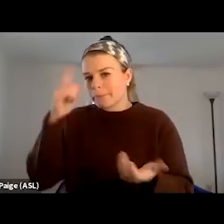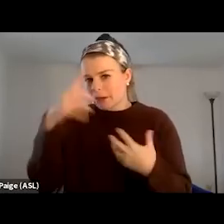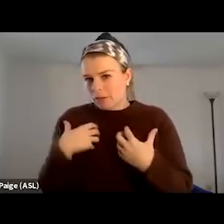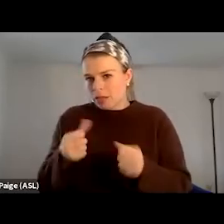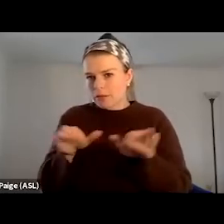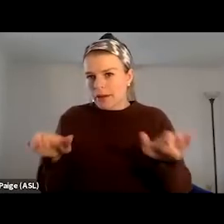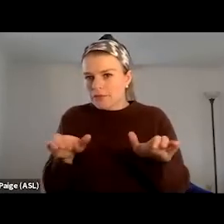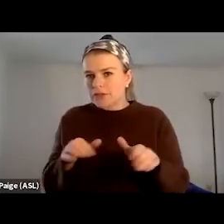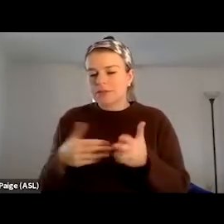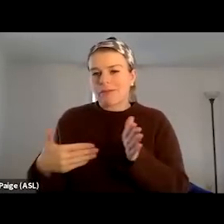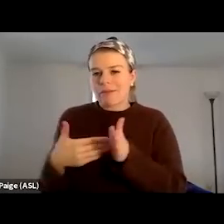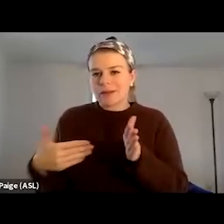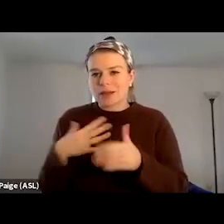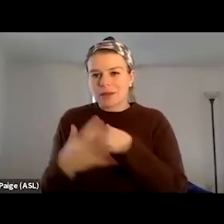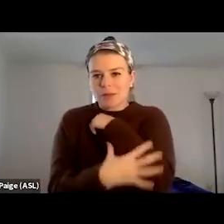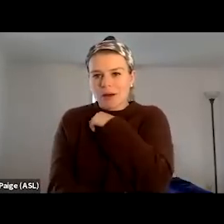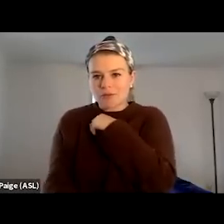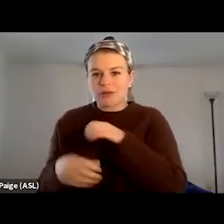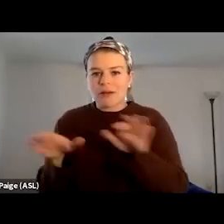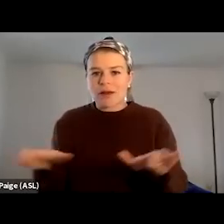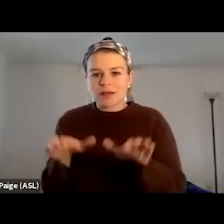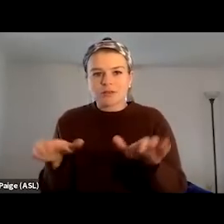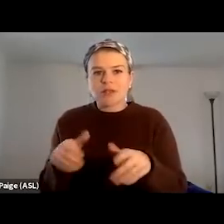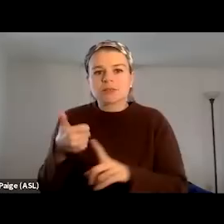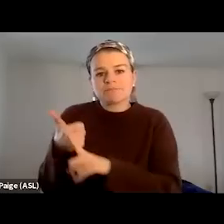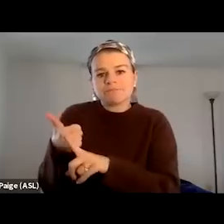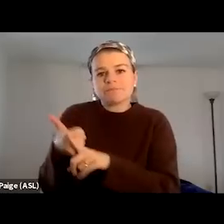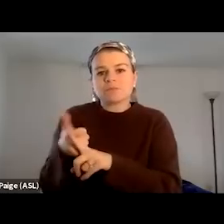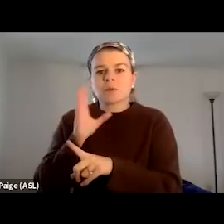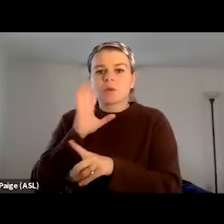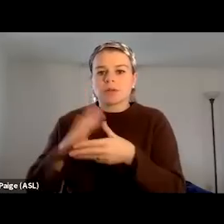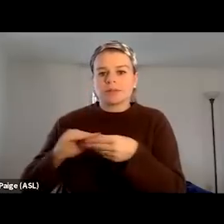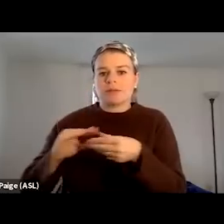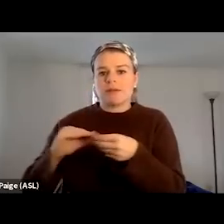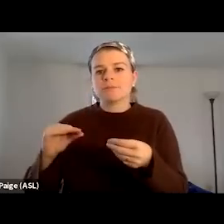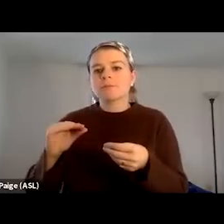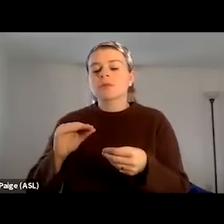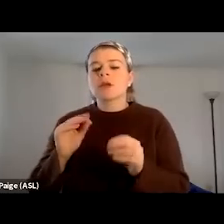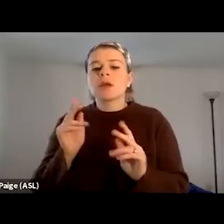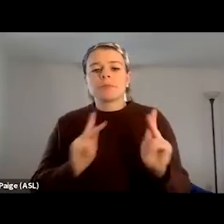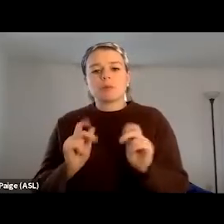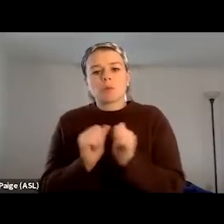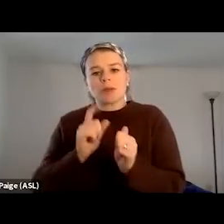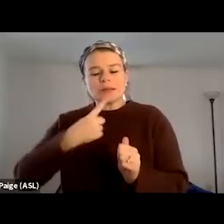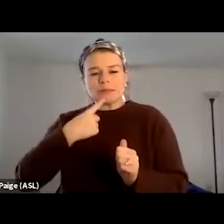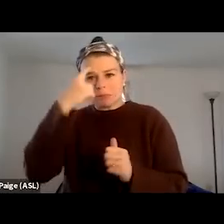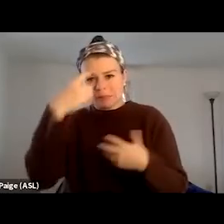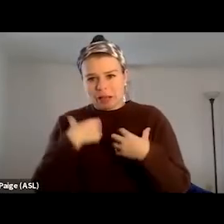y activista contra la pobreza, Pat Capponi, quien decía que las personas con serios desafíos de salud mental, las personas que experimentan pobreza,